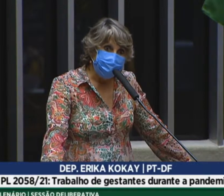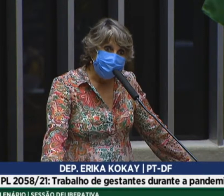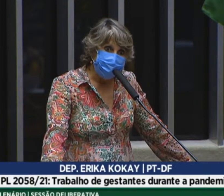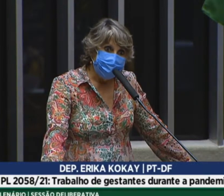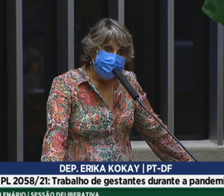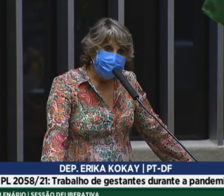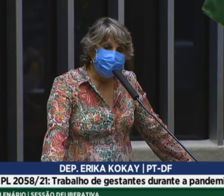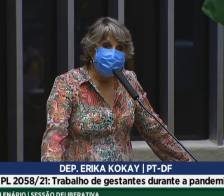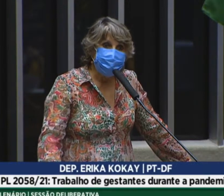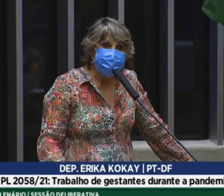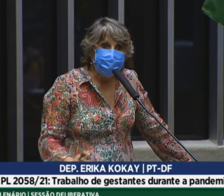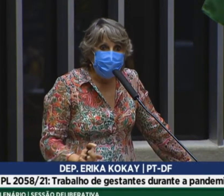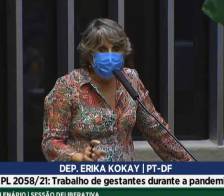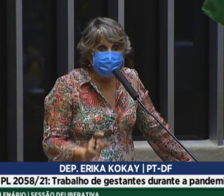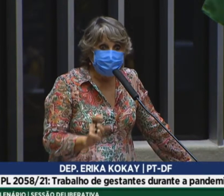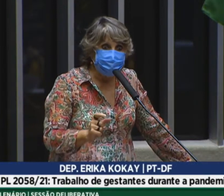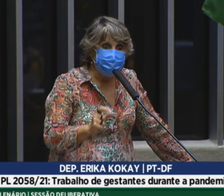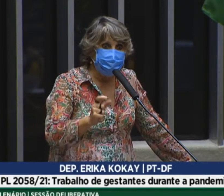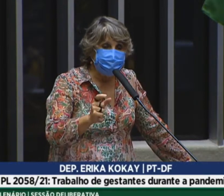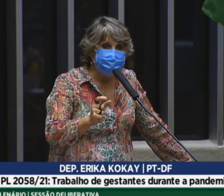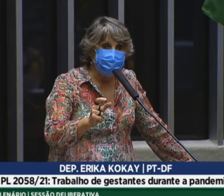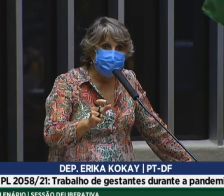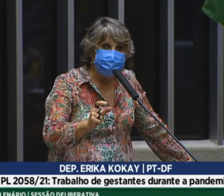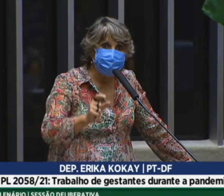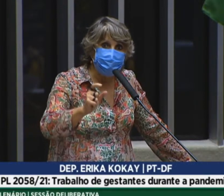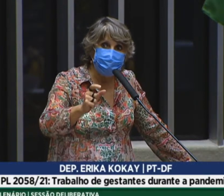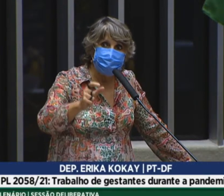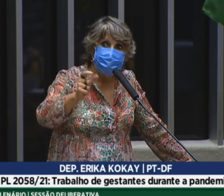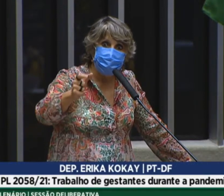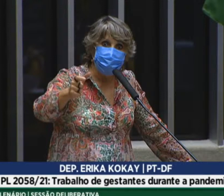ELA TEM CONDIÇÕES DE VOLTAR... A VOLTA AO TRABALHO, É A REGRA. E É REGRA. NÃO